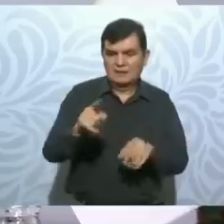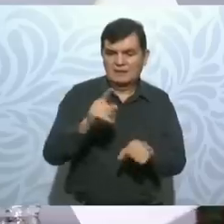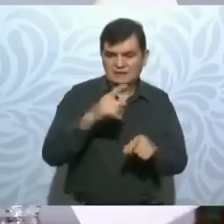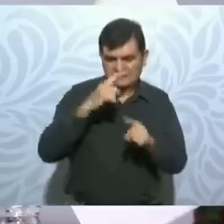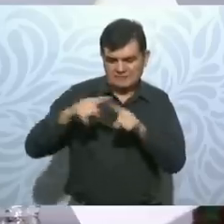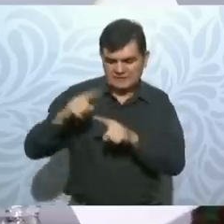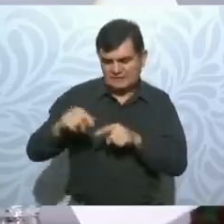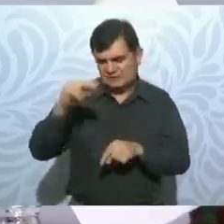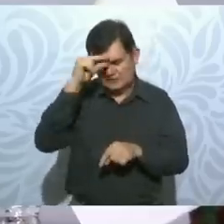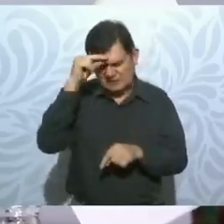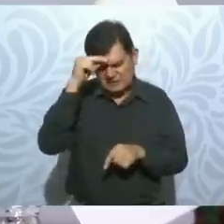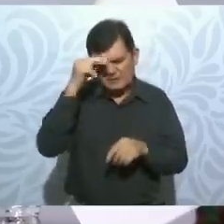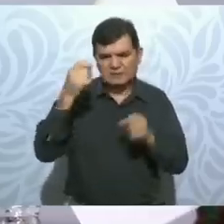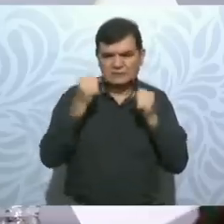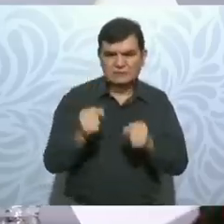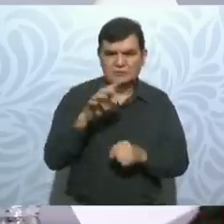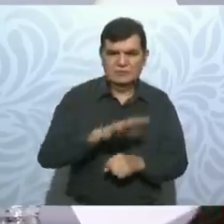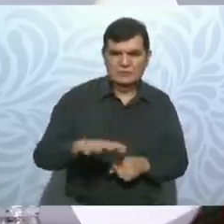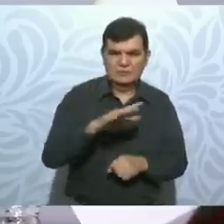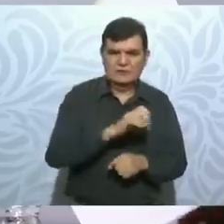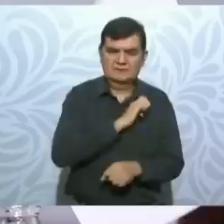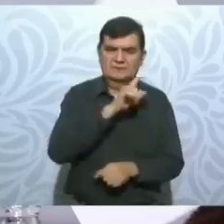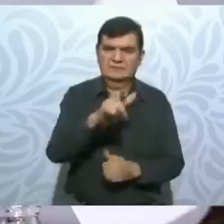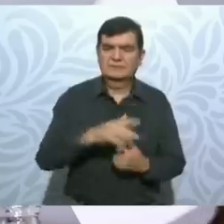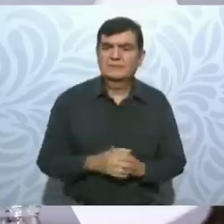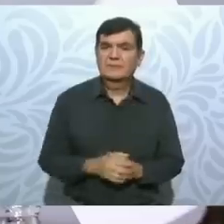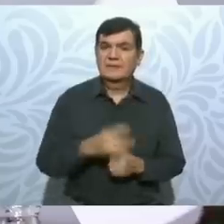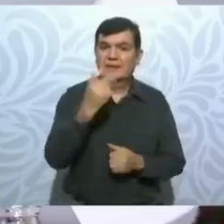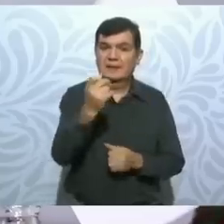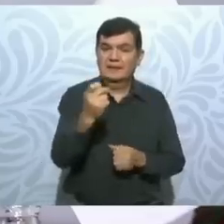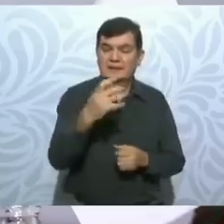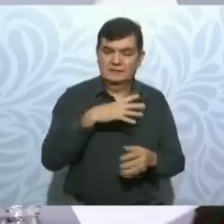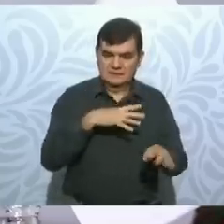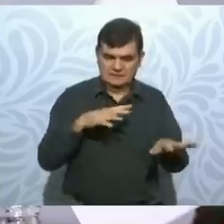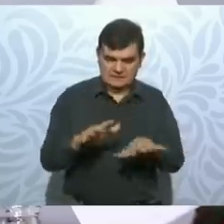para la seguridad pública específicamente con esta modificación también se presenta